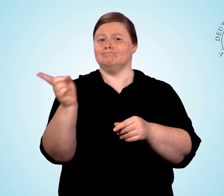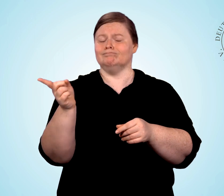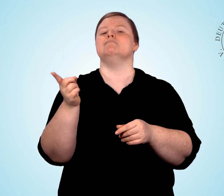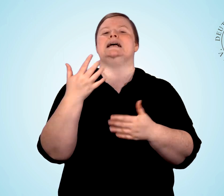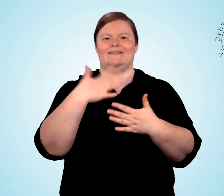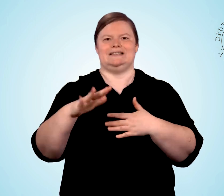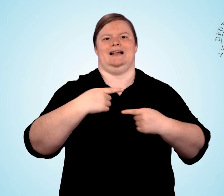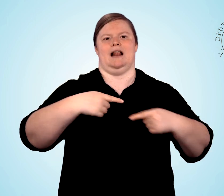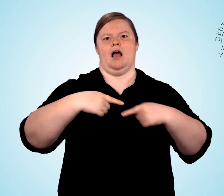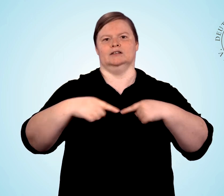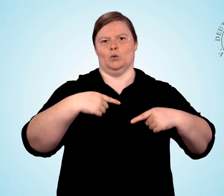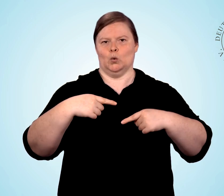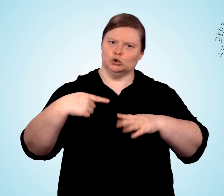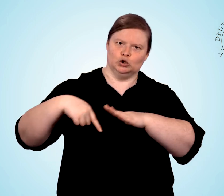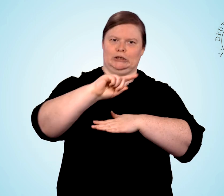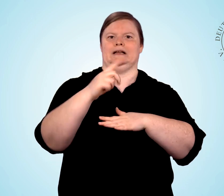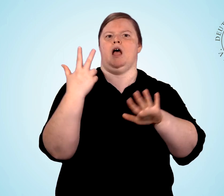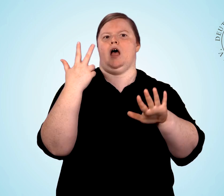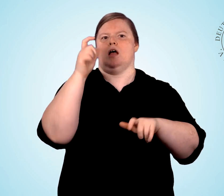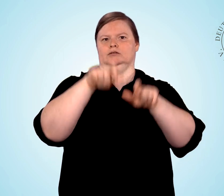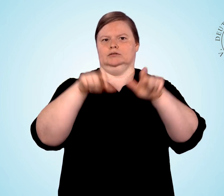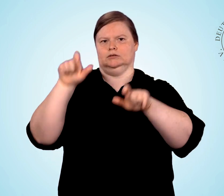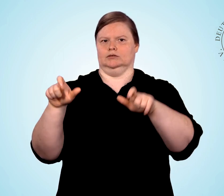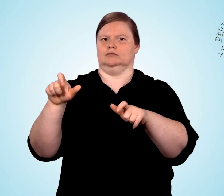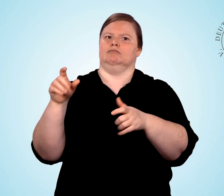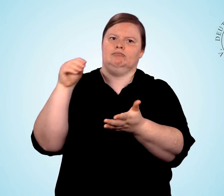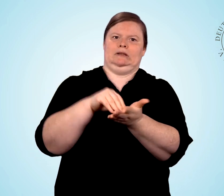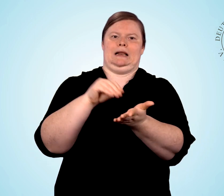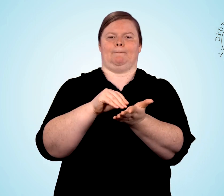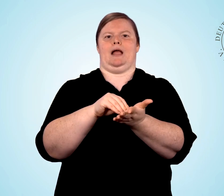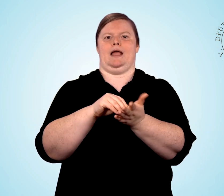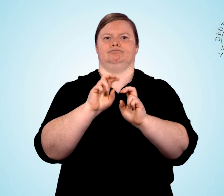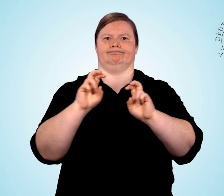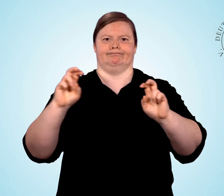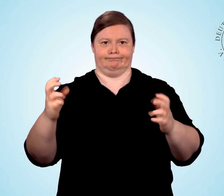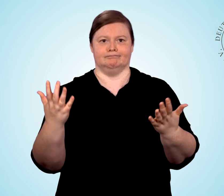mit einer Delegation von acht Personen: